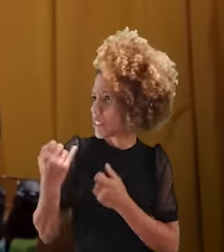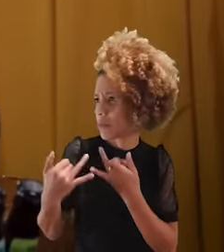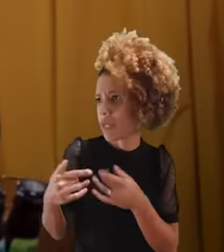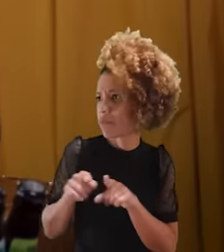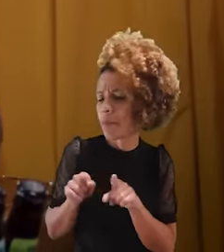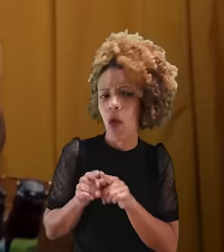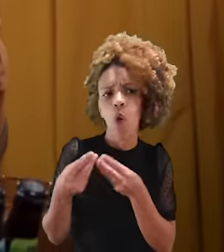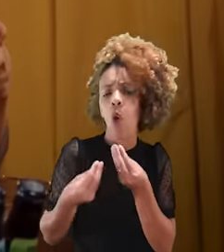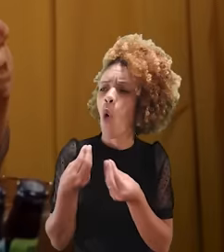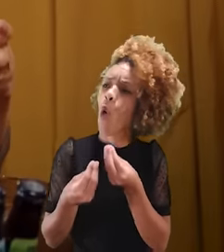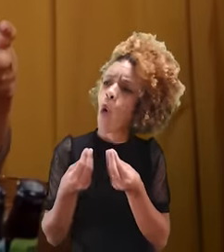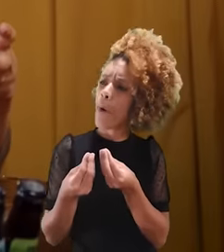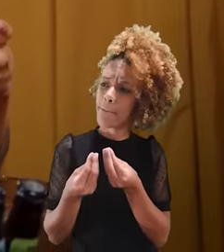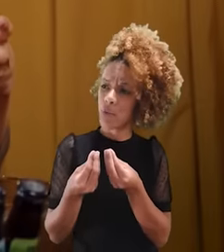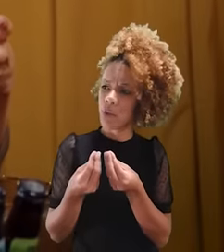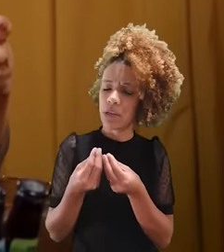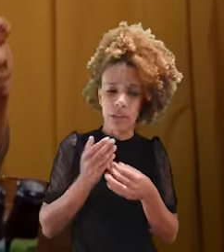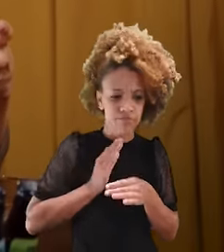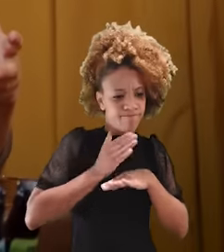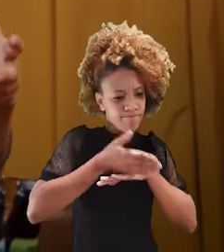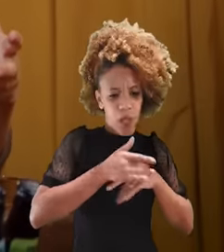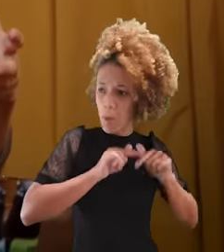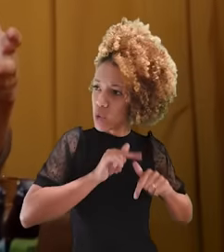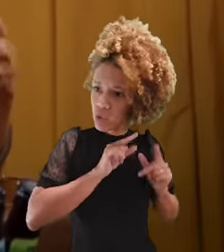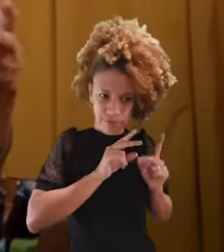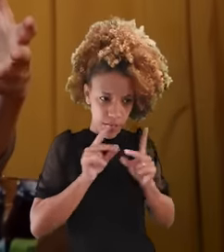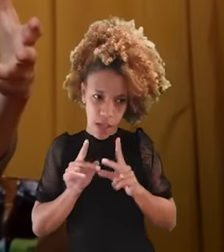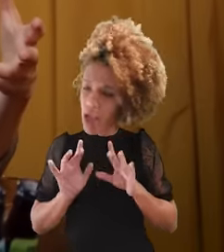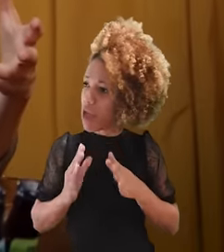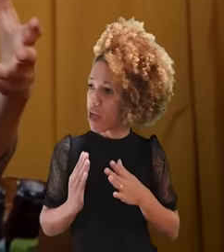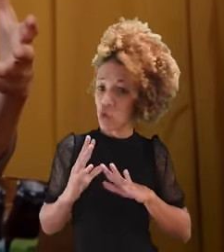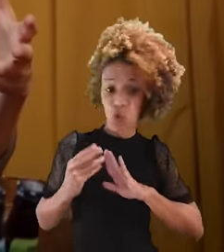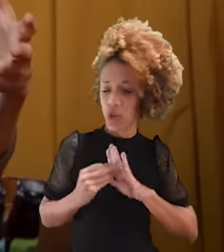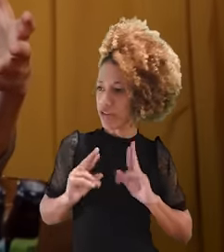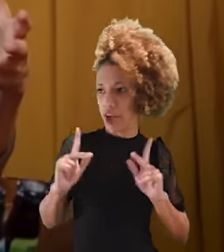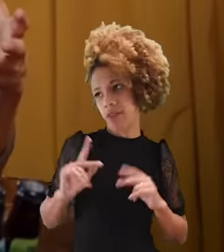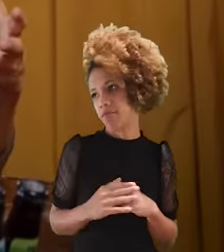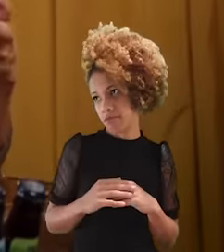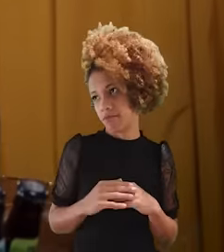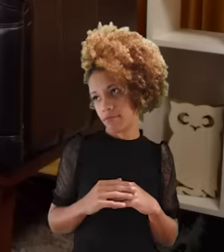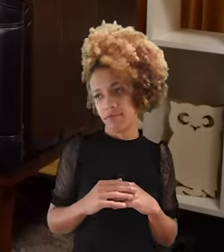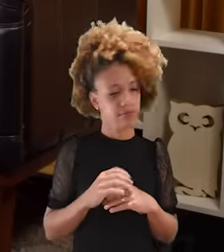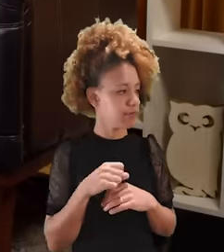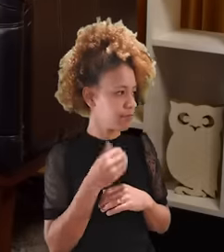como que a a maneira de se gerir uma um produto faz toda a diferença sim mas você se assustou com